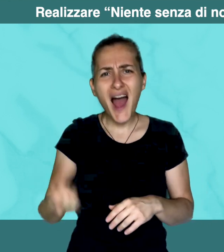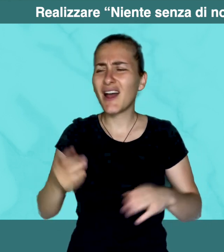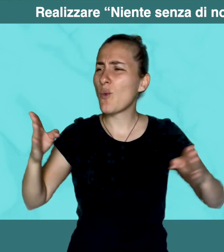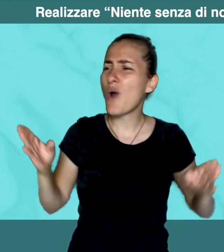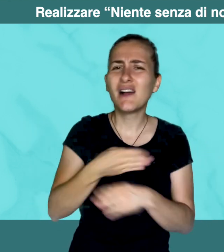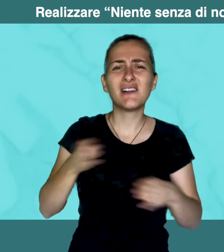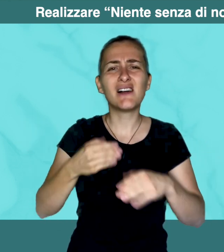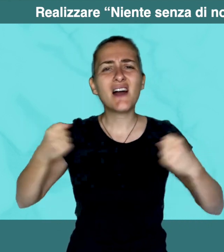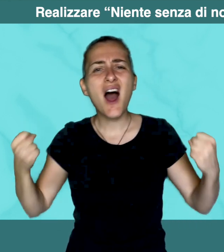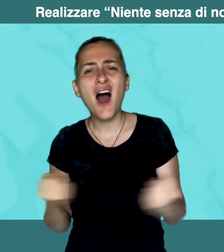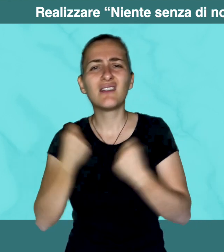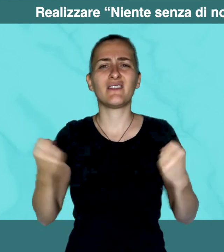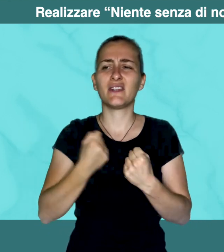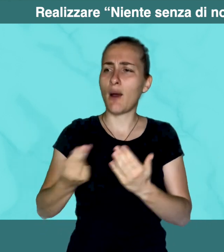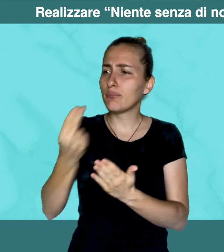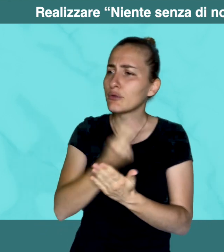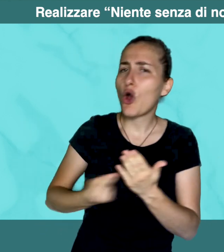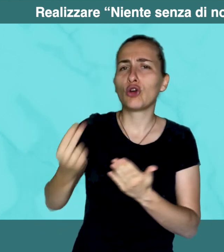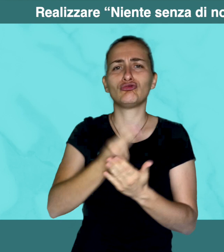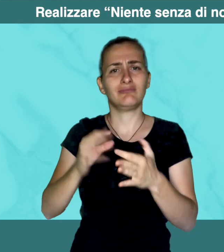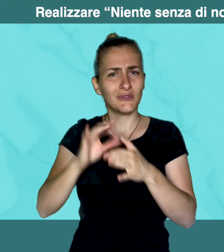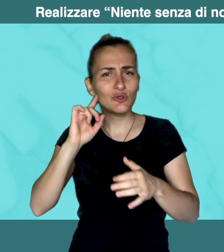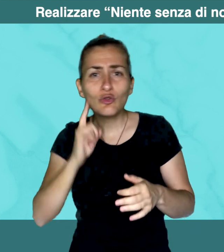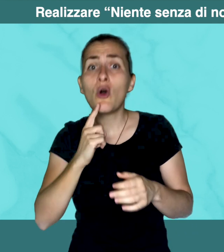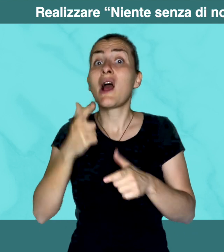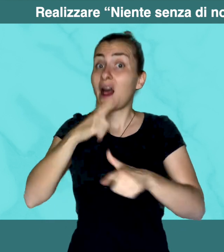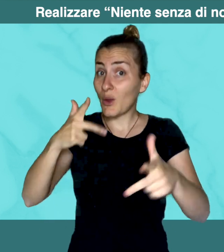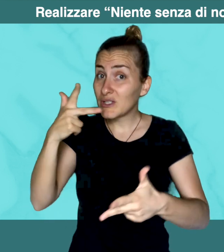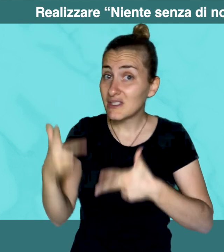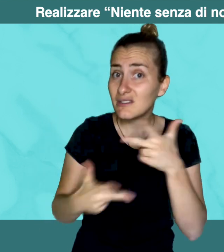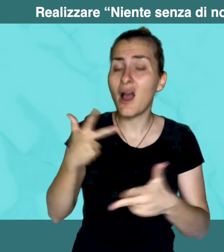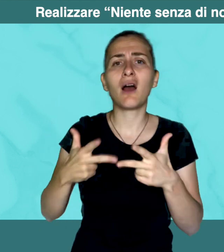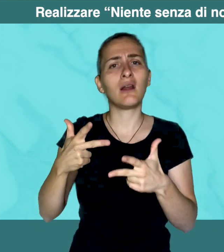ma anche ad altri progetti e attività riguardanti i sordi e le lingue dei segni.